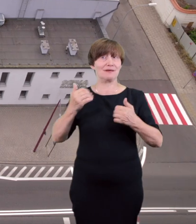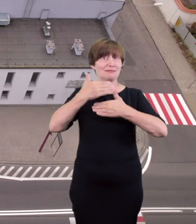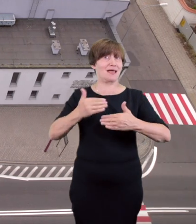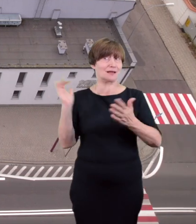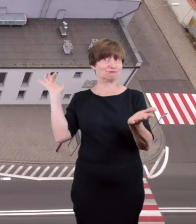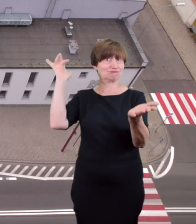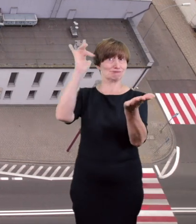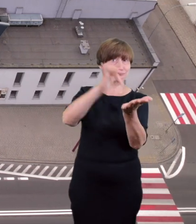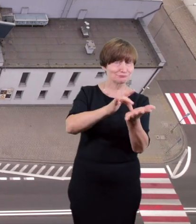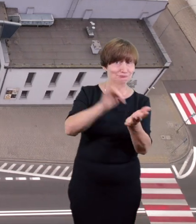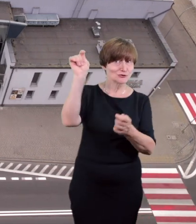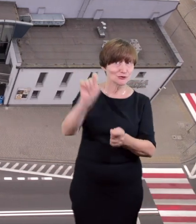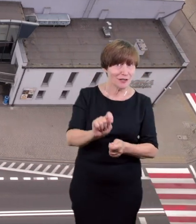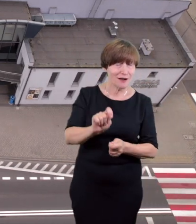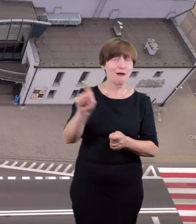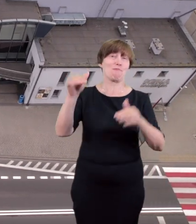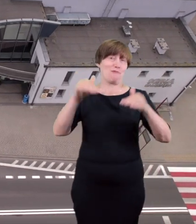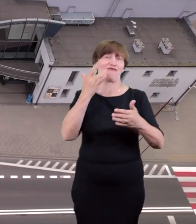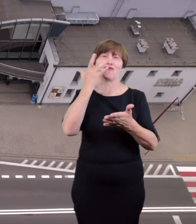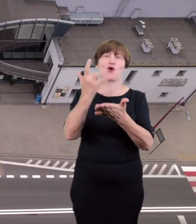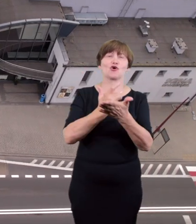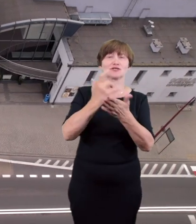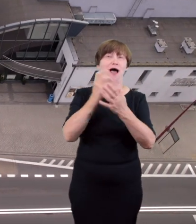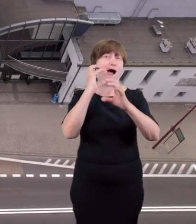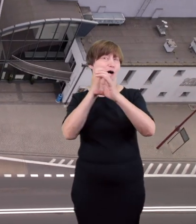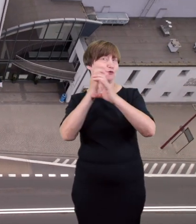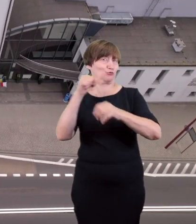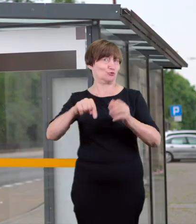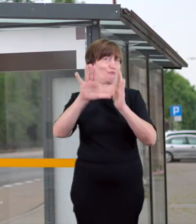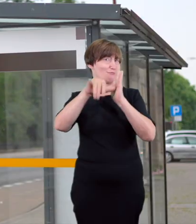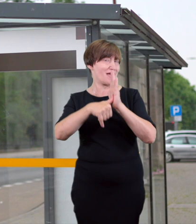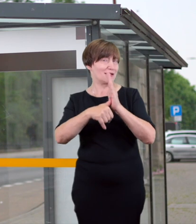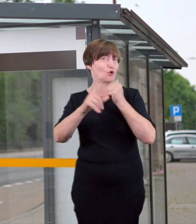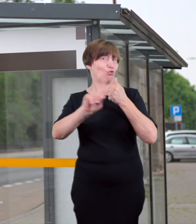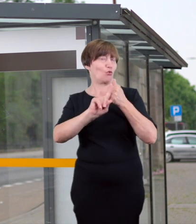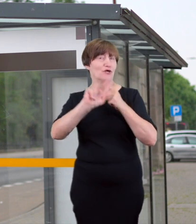także za pomocą komunikacji miejskiej przystanek Częstochowska teatr znajduje